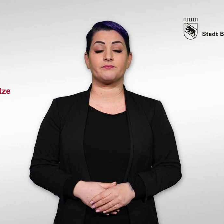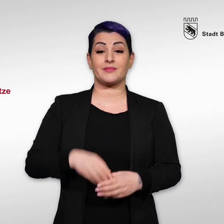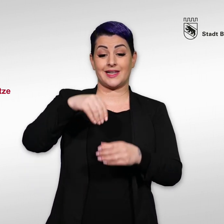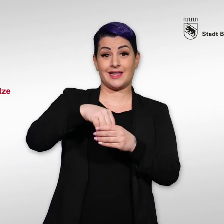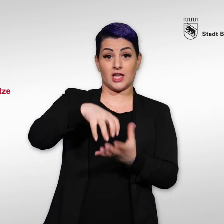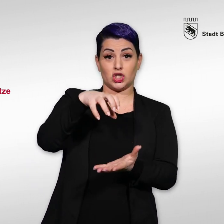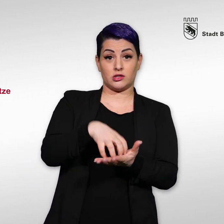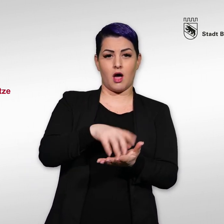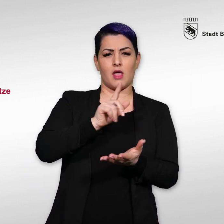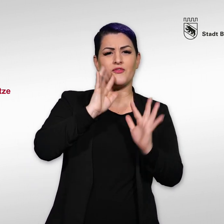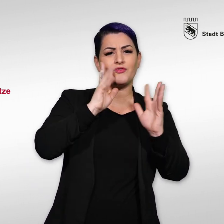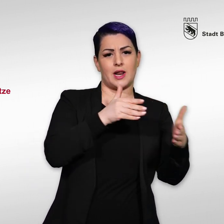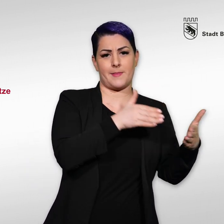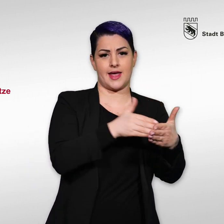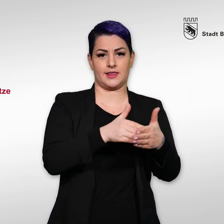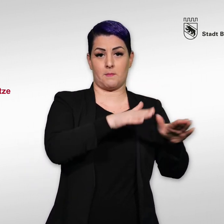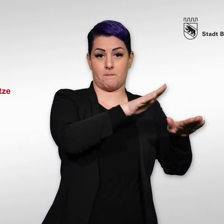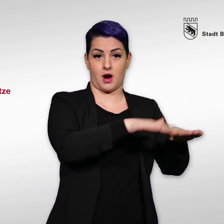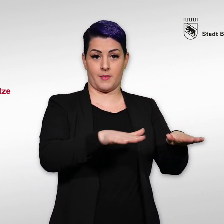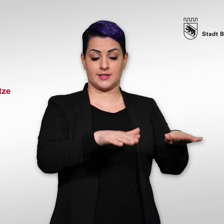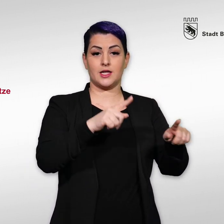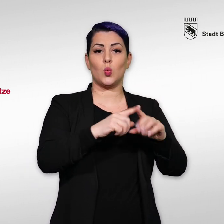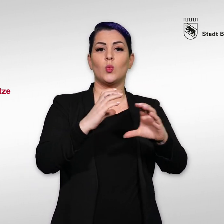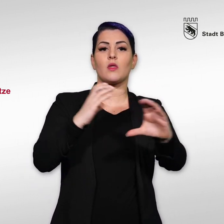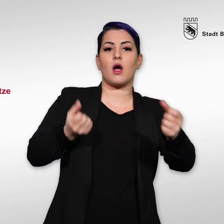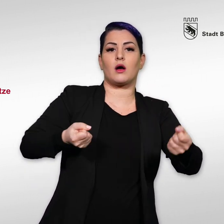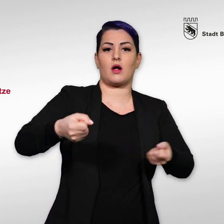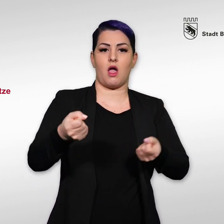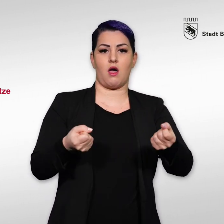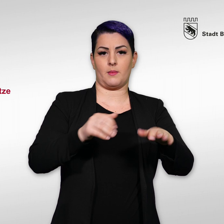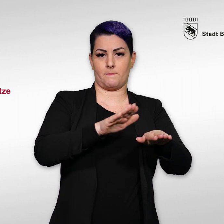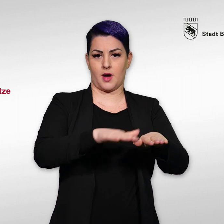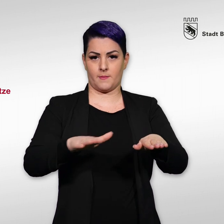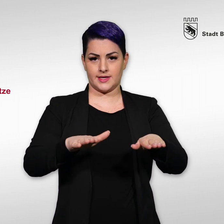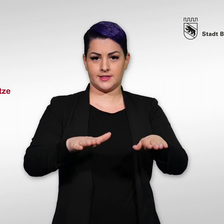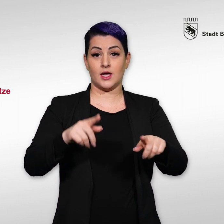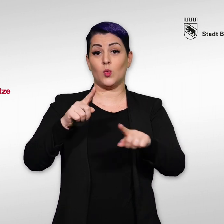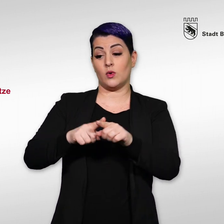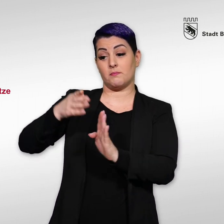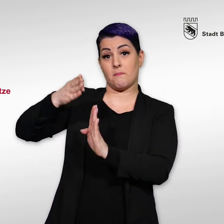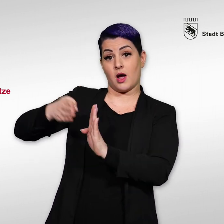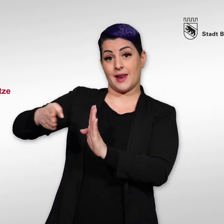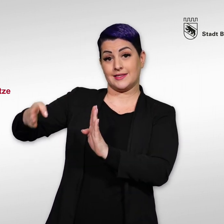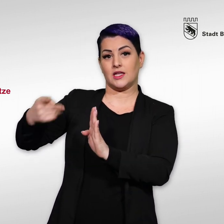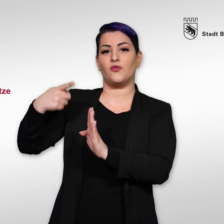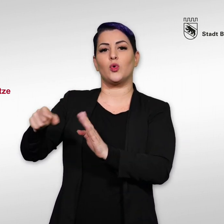Behinderten-Parkplätze, Car-Parkplätze und Parkplätze für Motorräder gibt es viele in der Innenstadt.